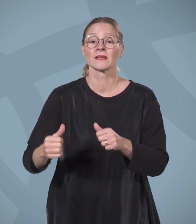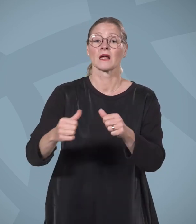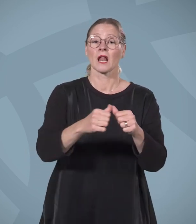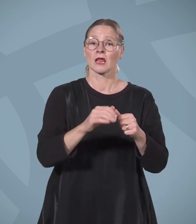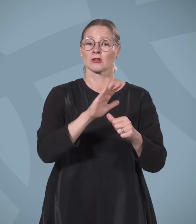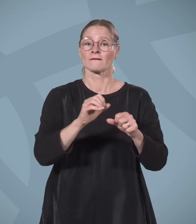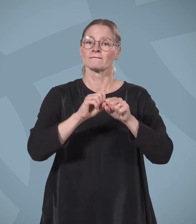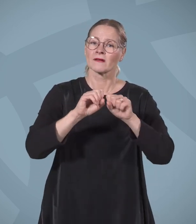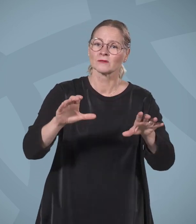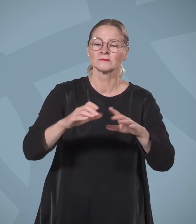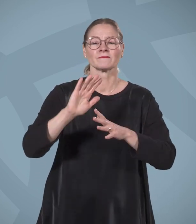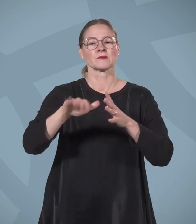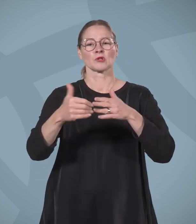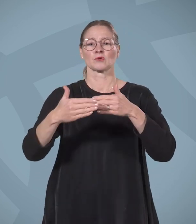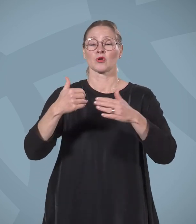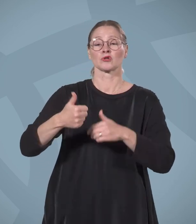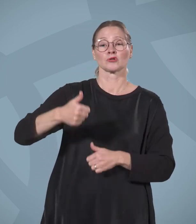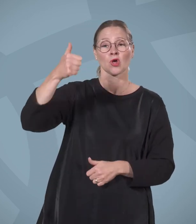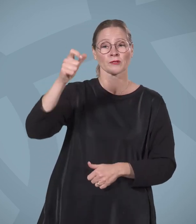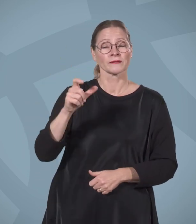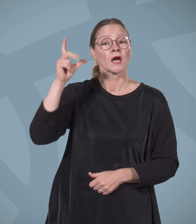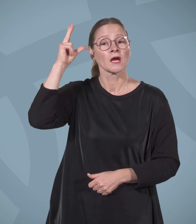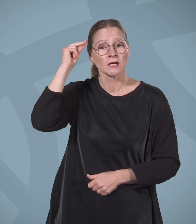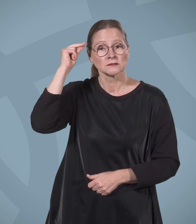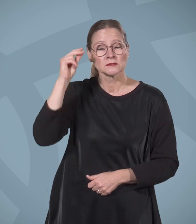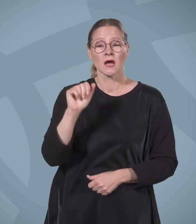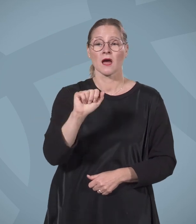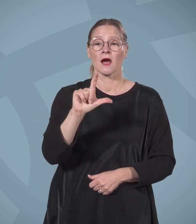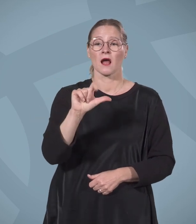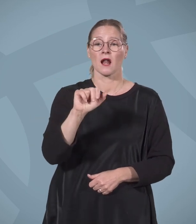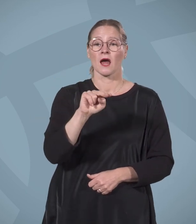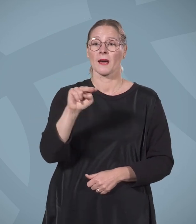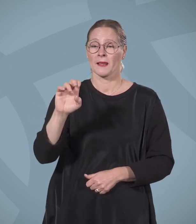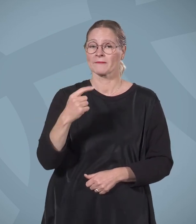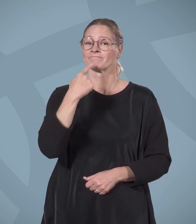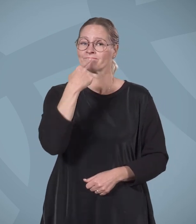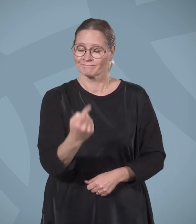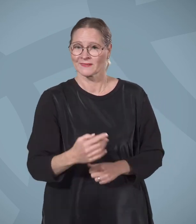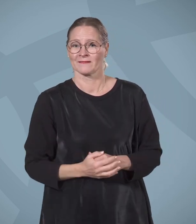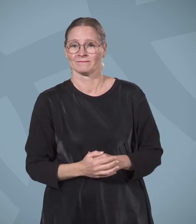Liiton vaikuttamis- ja viittomakielityön johtaja Kaisa Alanne toteaa, -